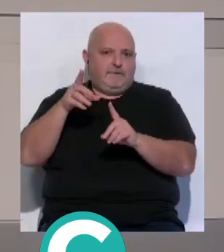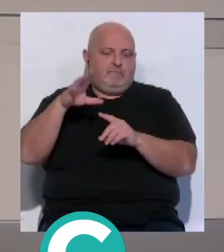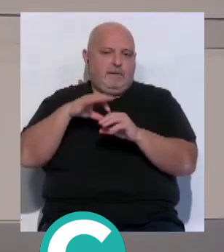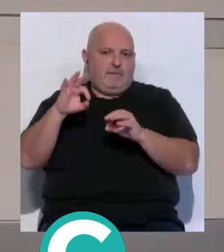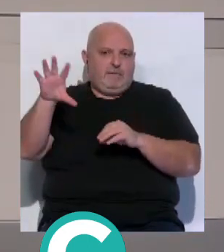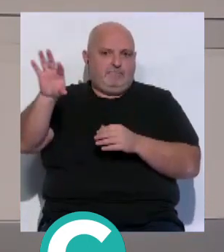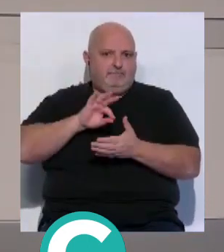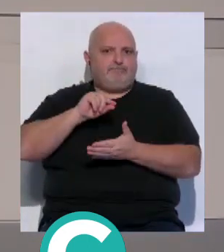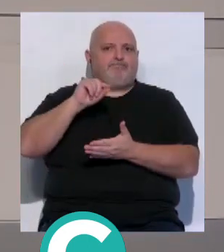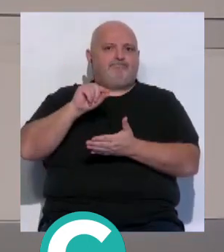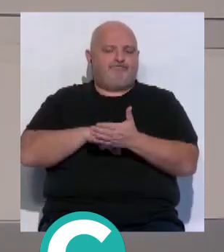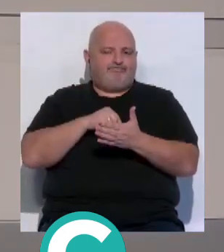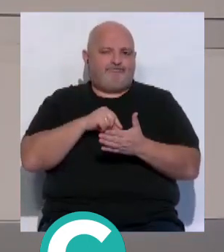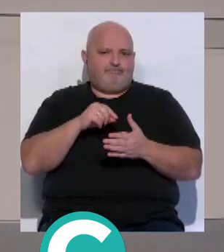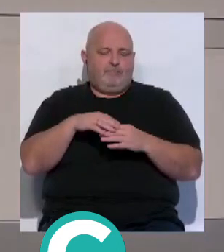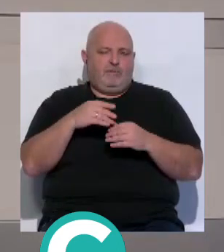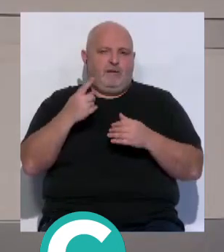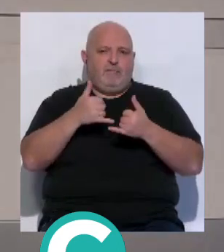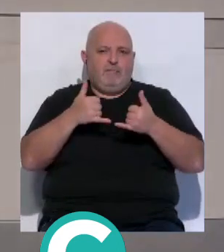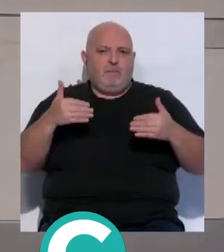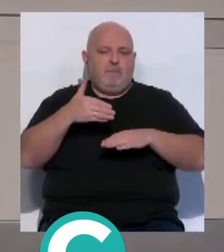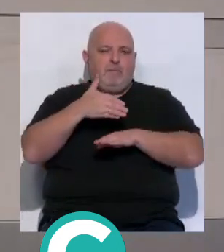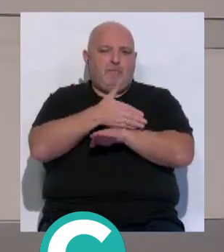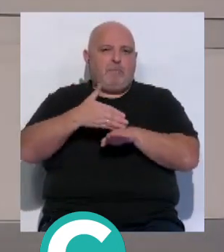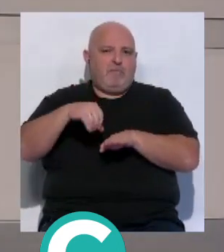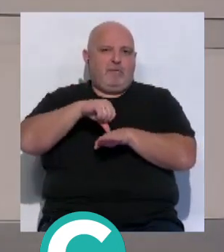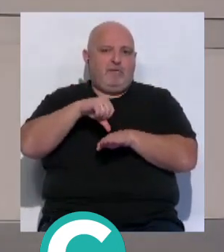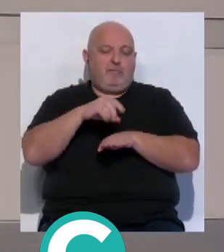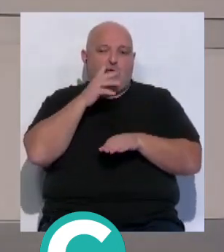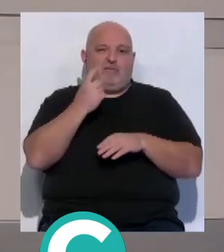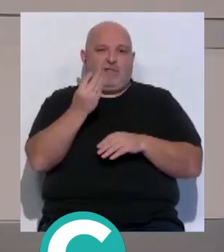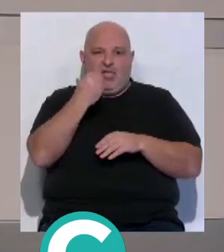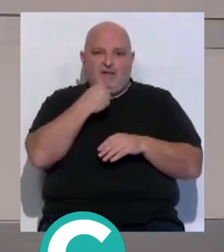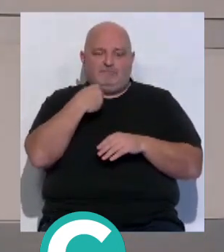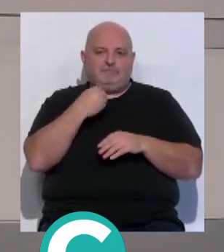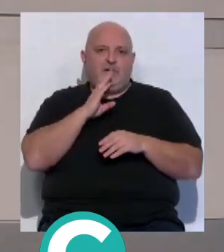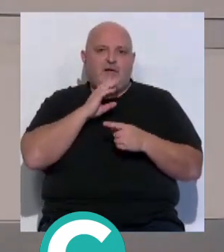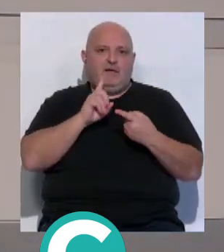la secretaría técnica para reforzar la línea media allá donde dejó su posición primero tome